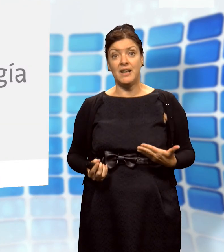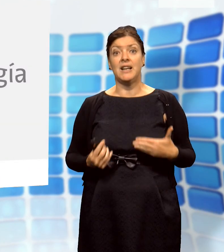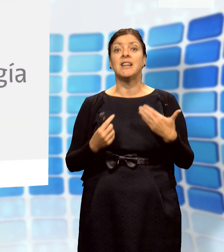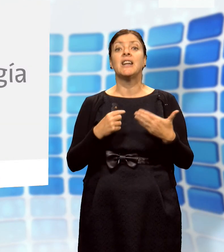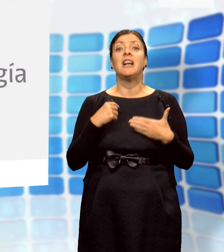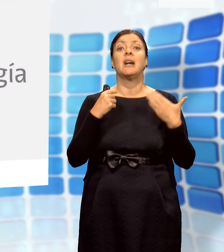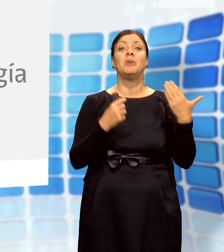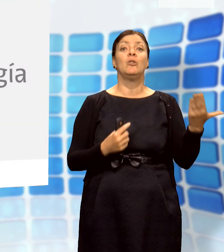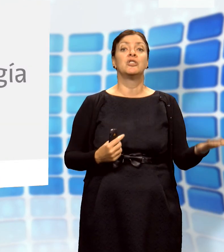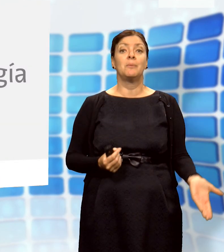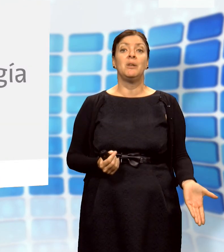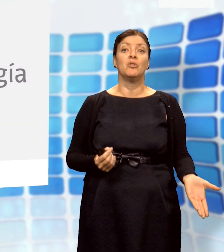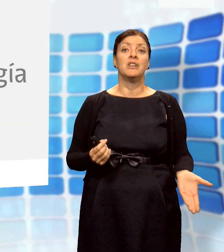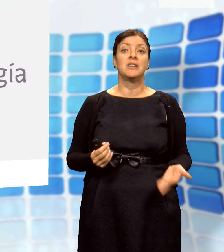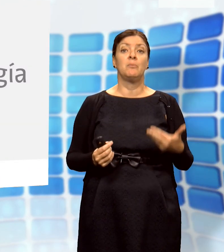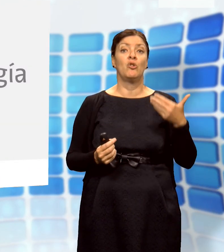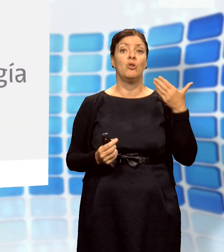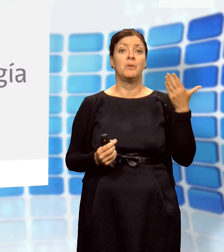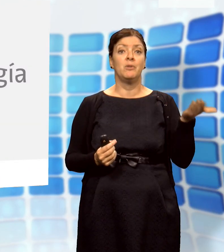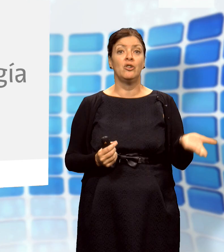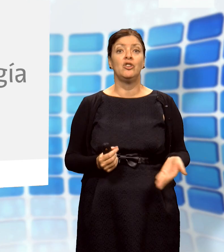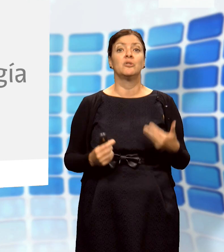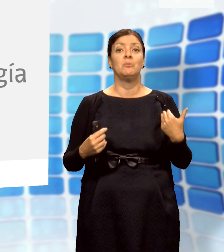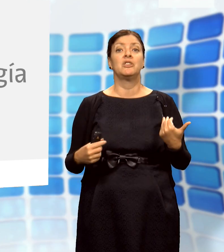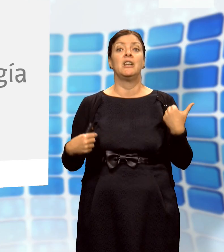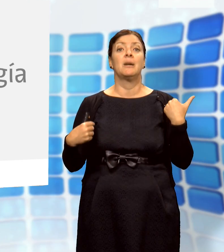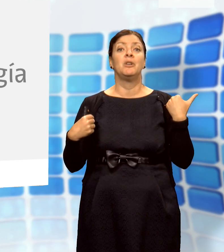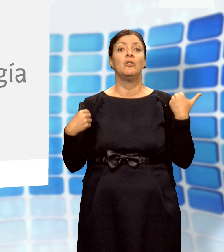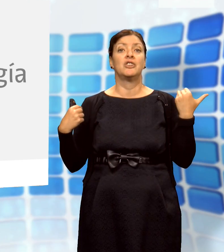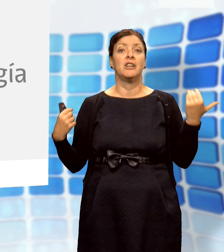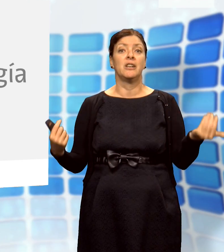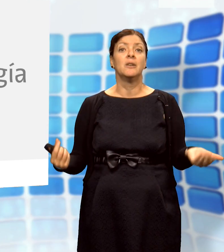Hasta aquí el capítulo séptimo de este módulo primero y nos vemos en el capítulo siguiente.